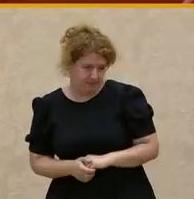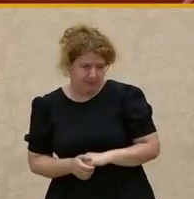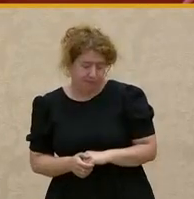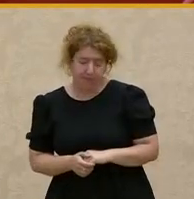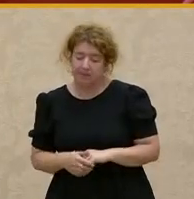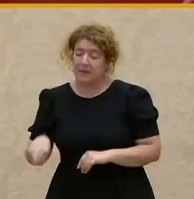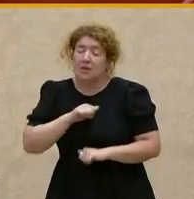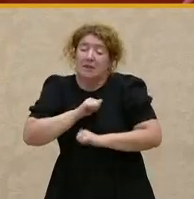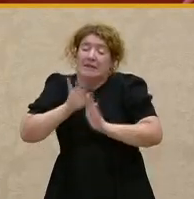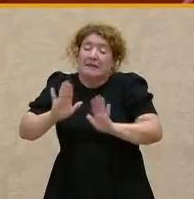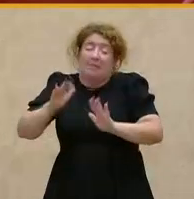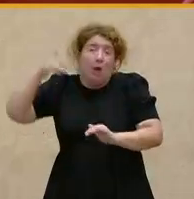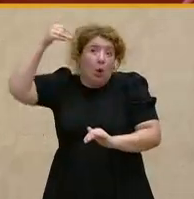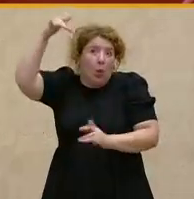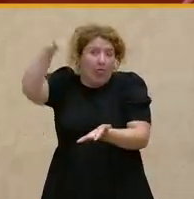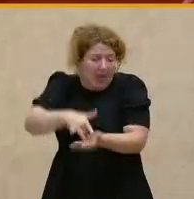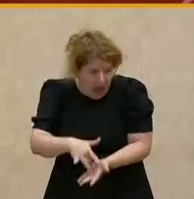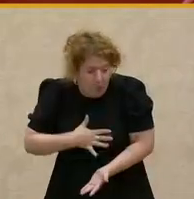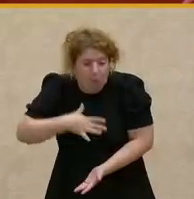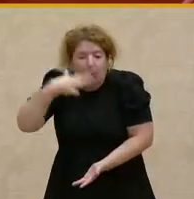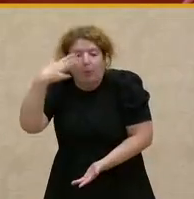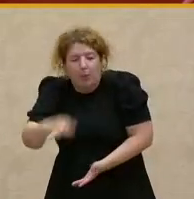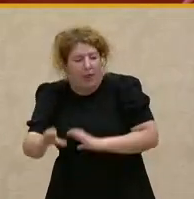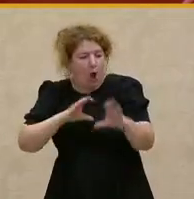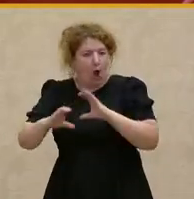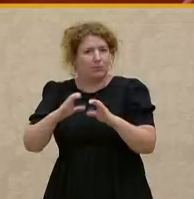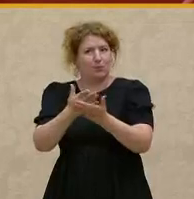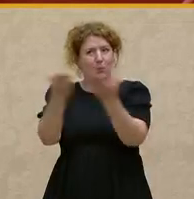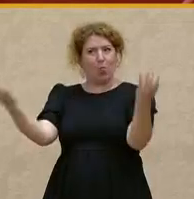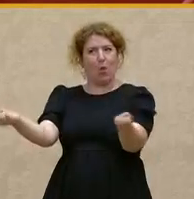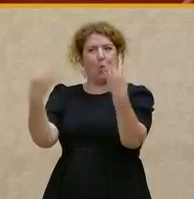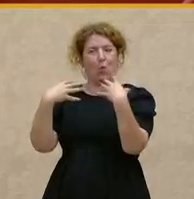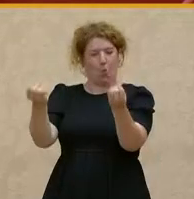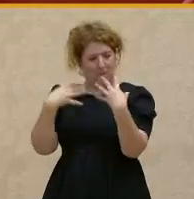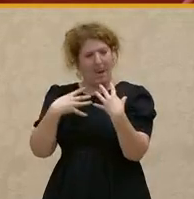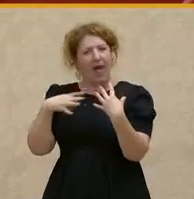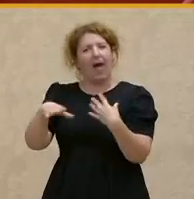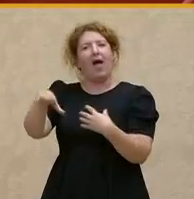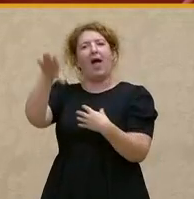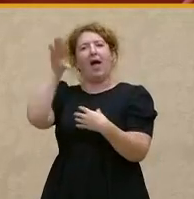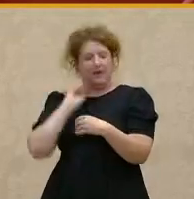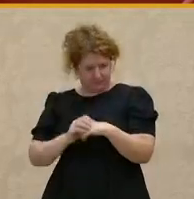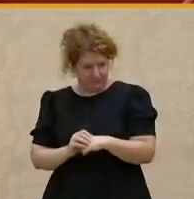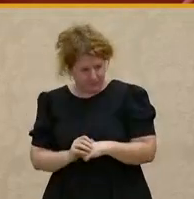de que algún día todos puedan comunicarme el mundo de una manera que pueda entender.